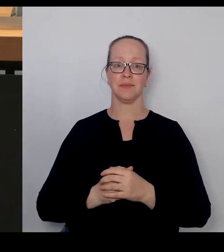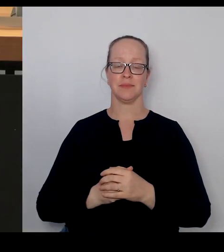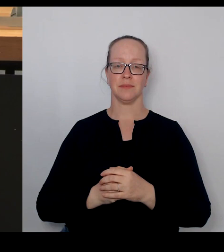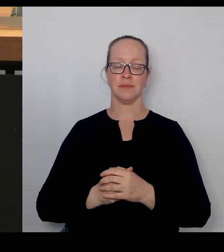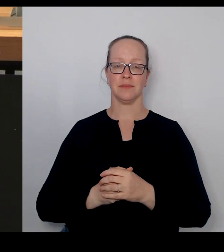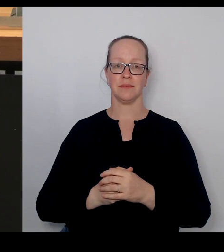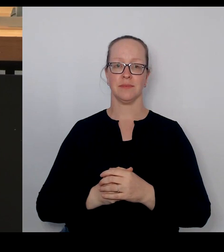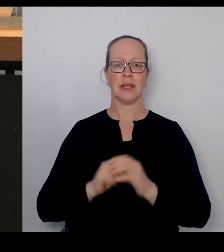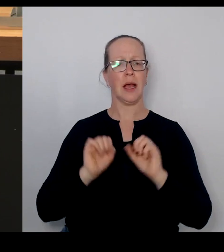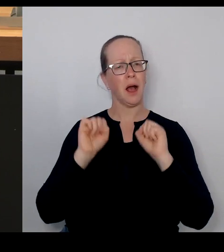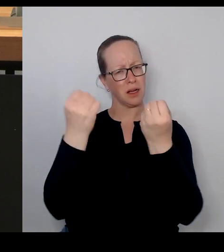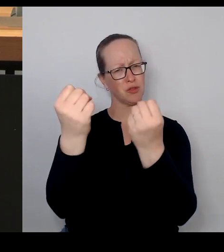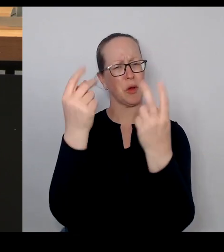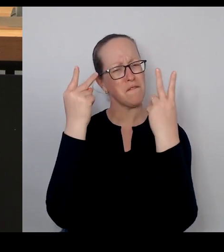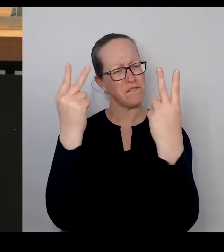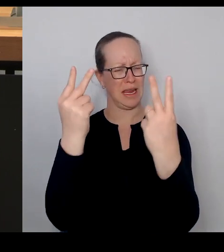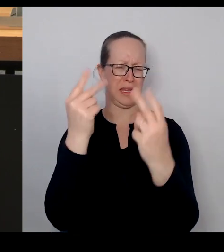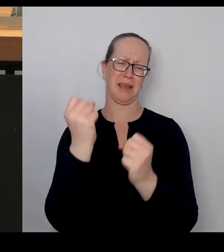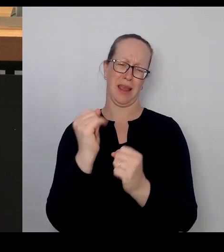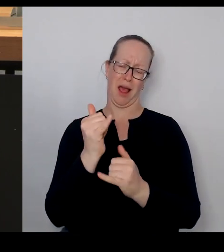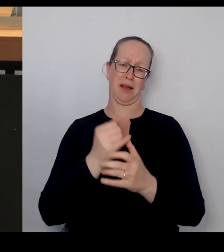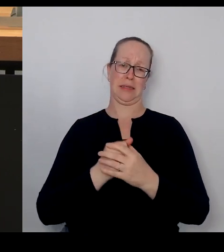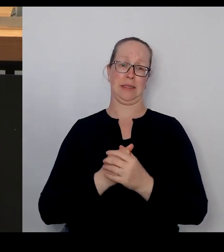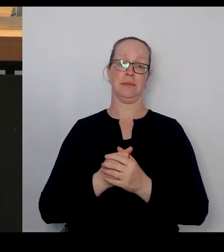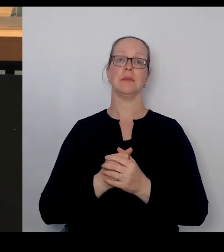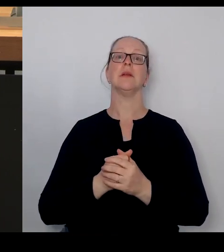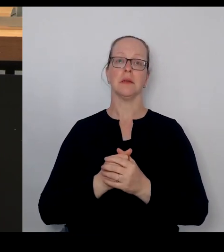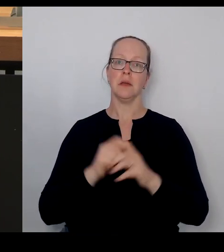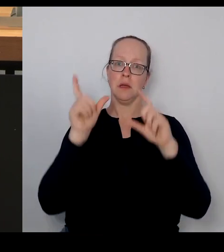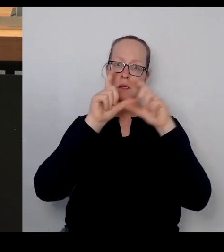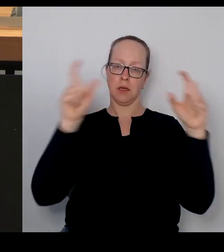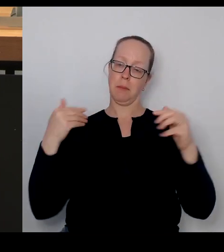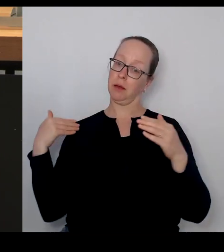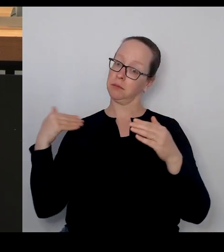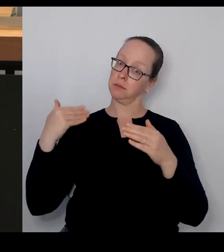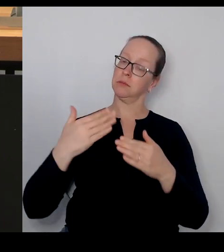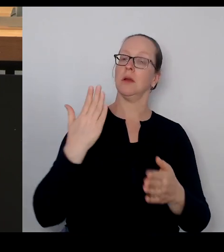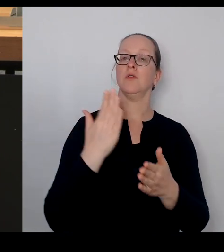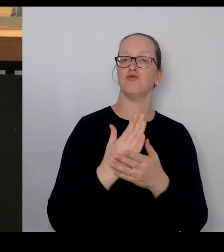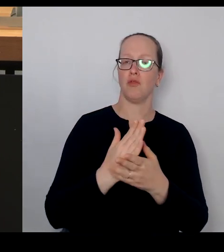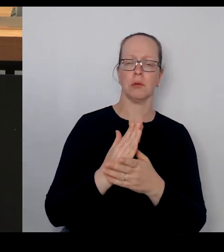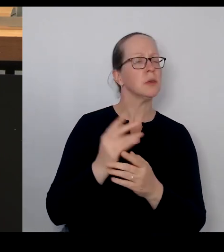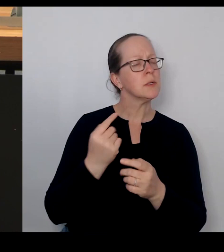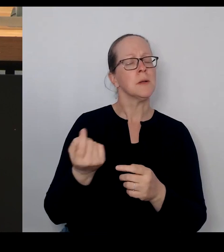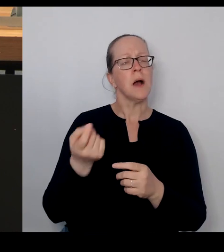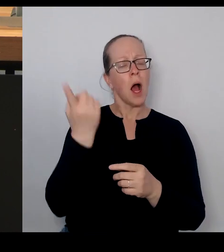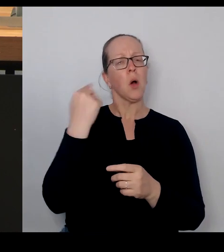auch hier, nämlich im letzten Juni, diskutiert haben, will ich jetzt nicht noch einmal die gesamte Thematik aufrollen.